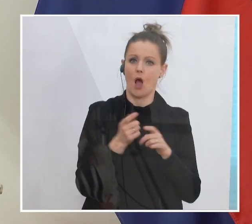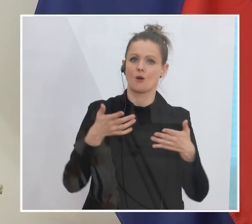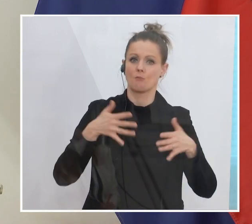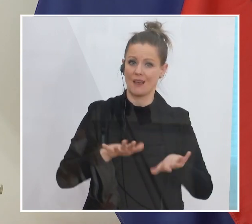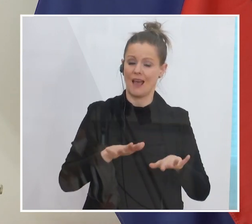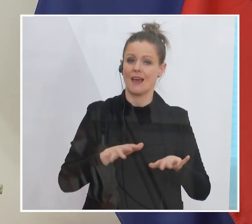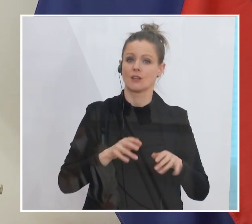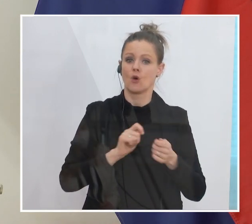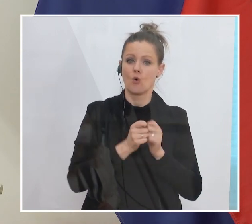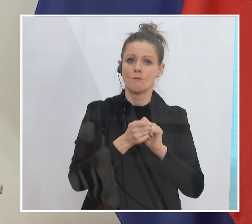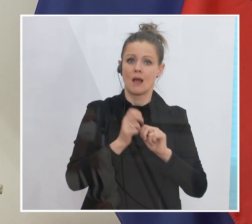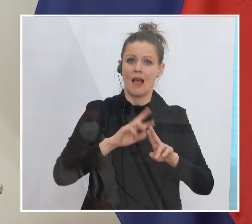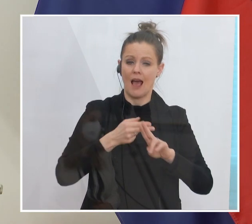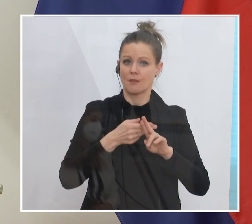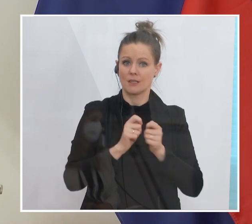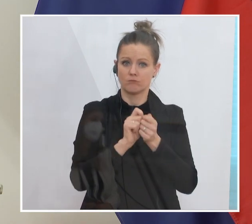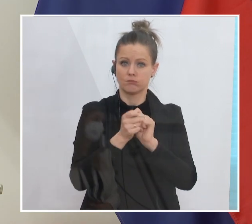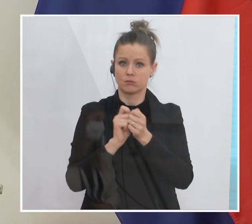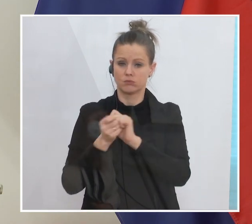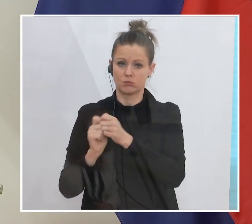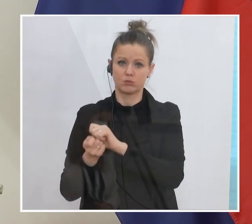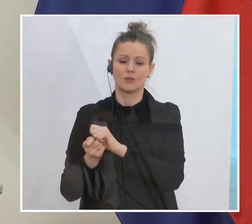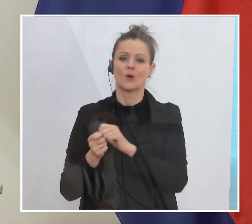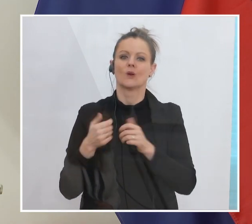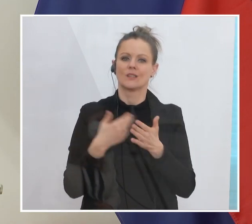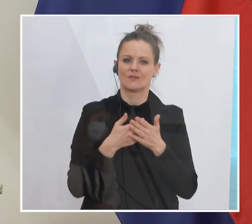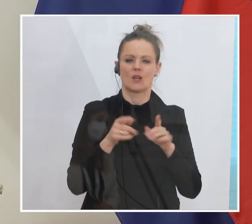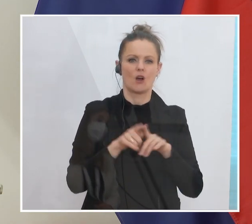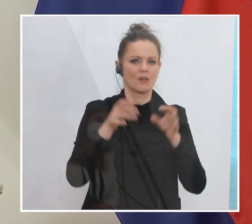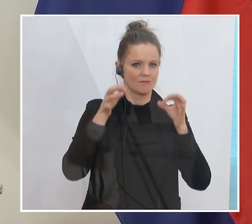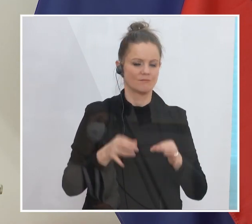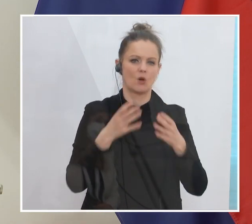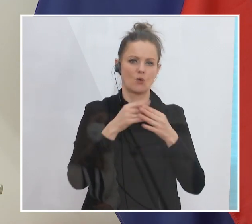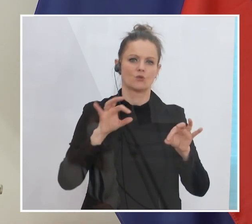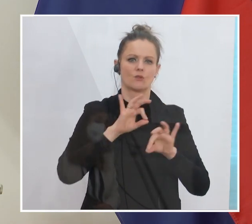um damit auch maßgeschneiderte Lösungen für die Betriebe anbieten zu können. Das ist